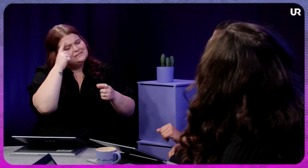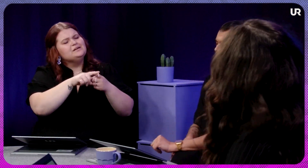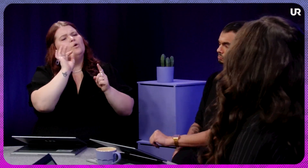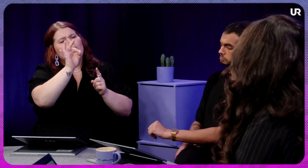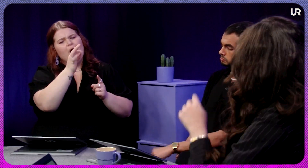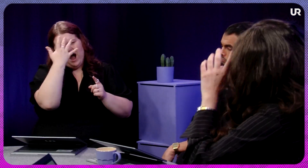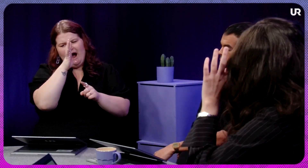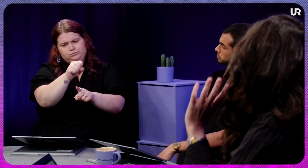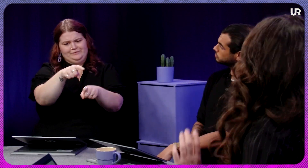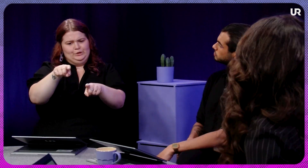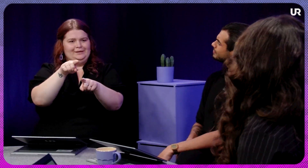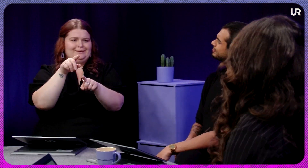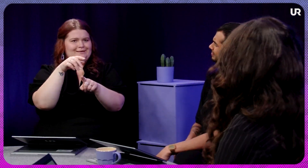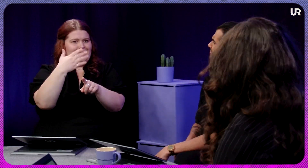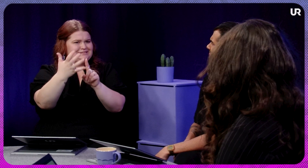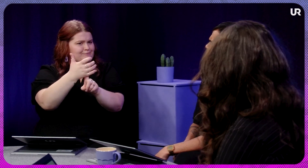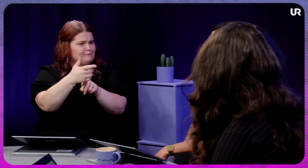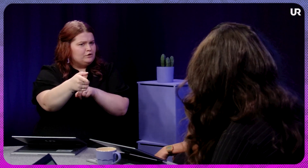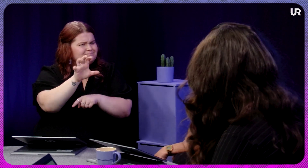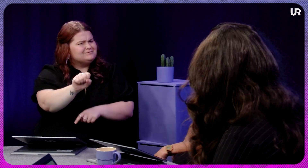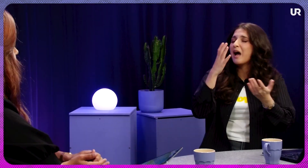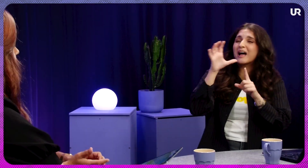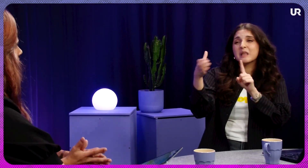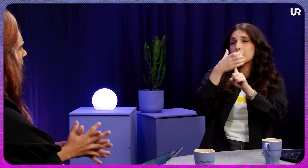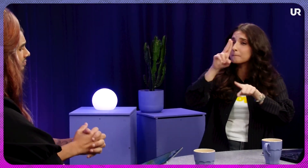Josephine: Men hur kan man se om videon är deepfake eller inte?